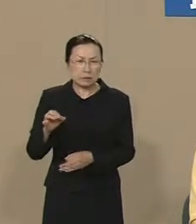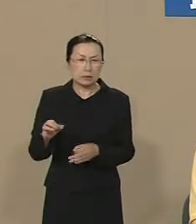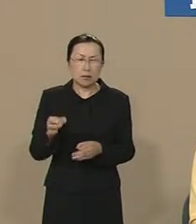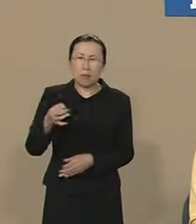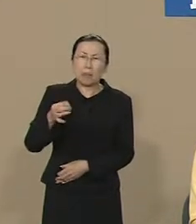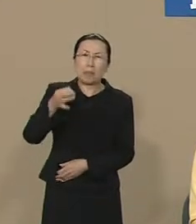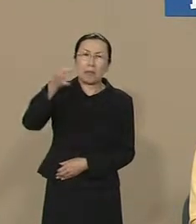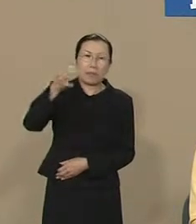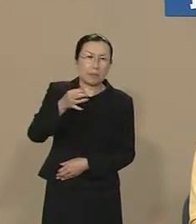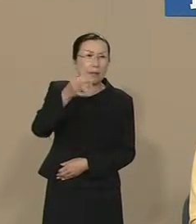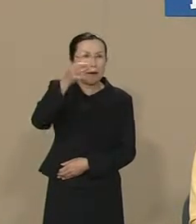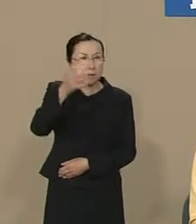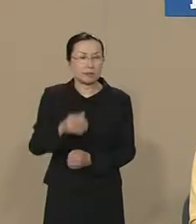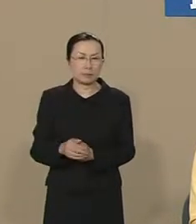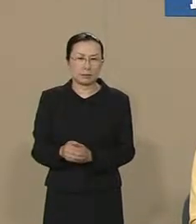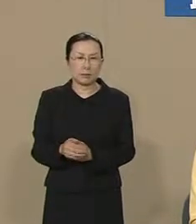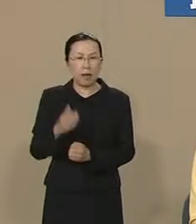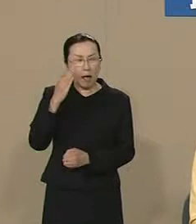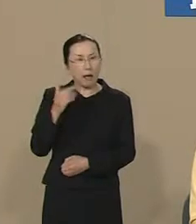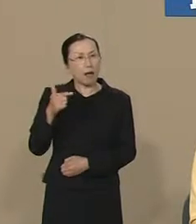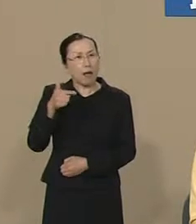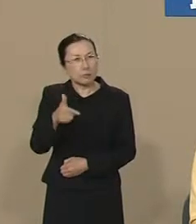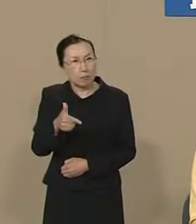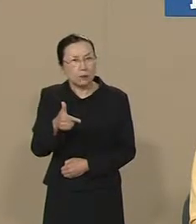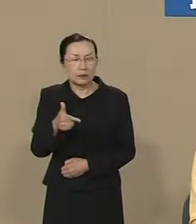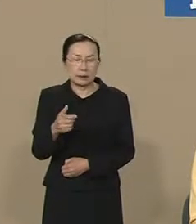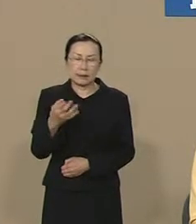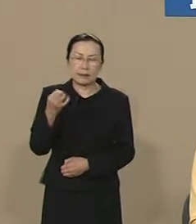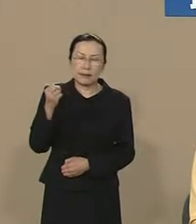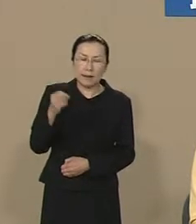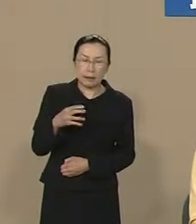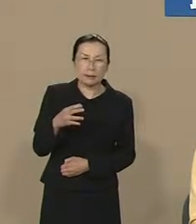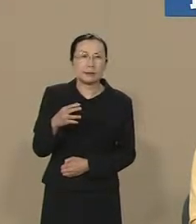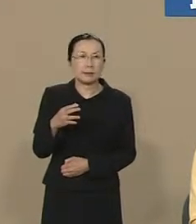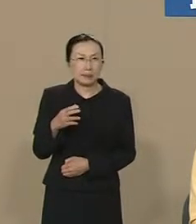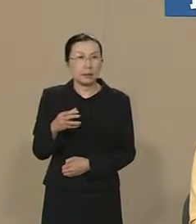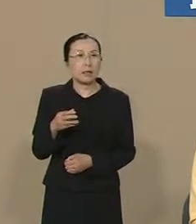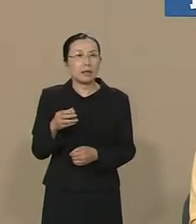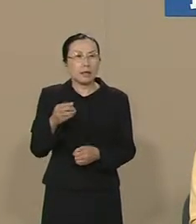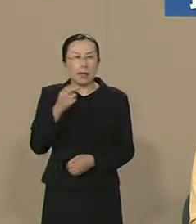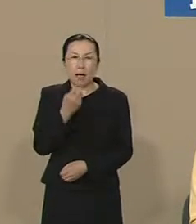ガソリンや電気料金､ガス料金､ 小麦粉､食料品､